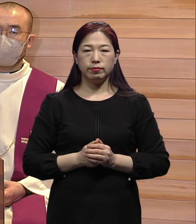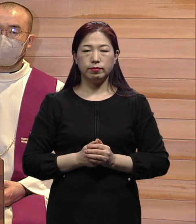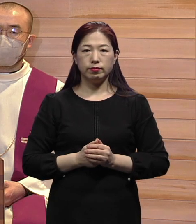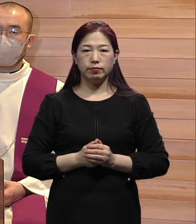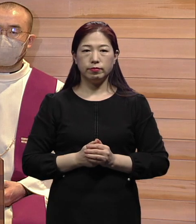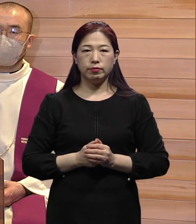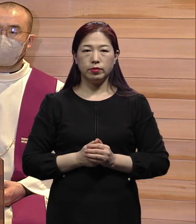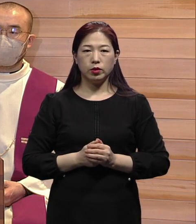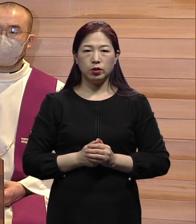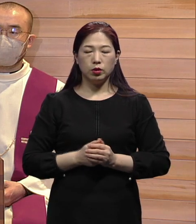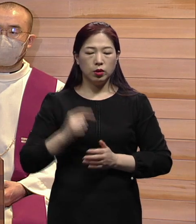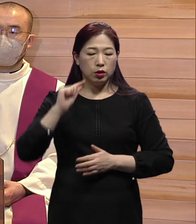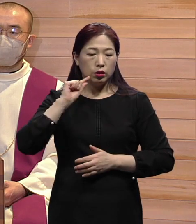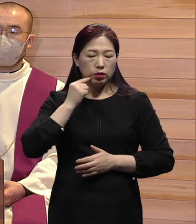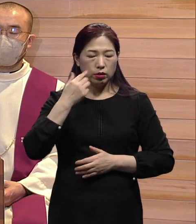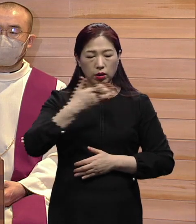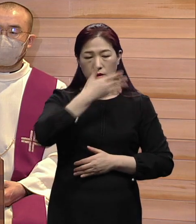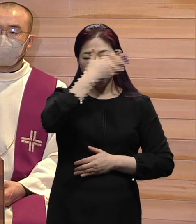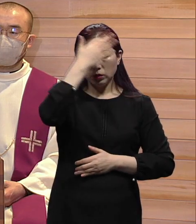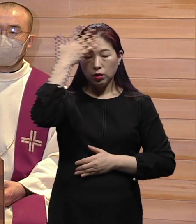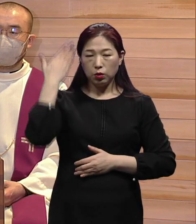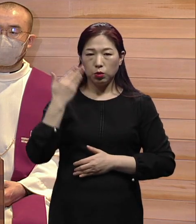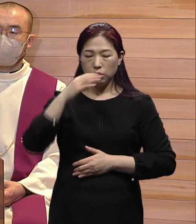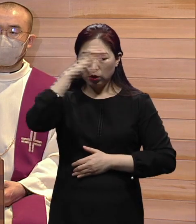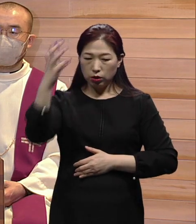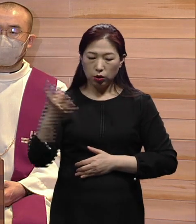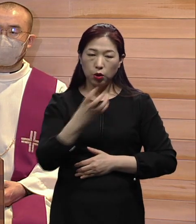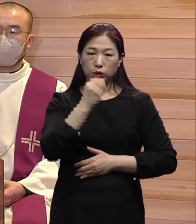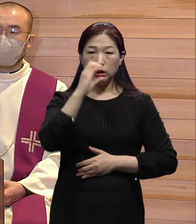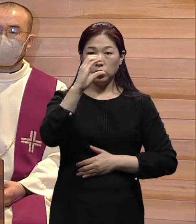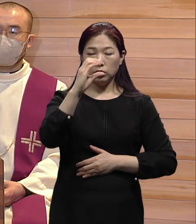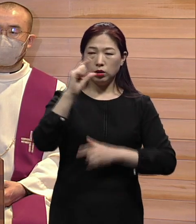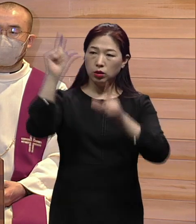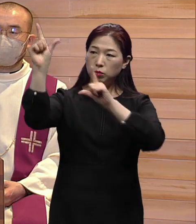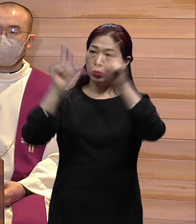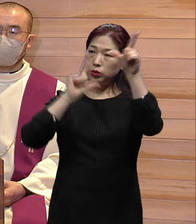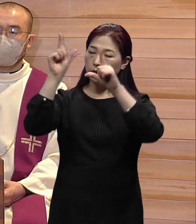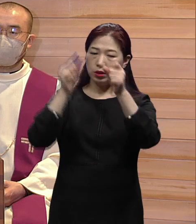성경 안에 아름답고 거룩한 성전에 참된 상징과 의미는